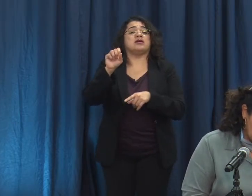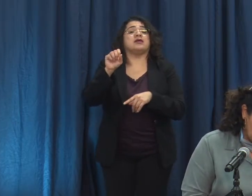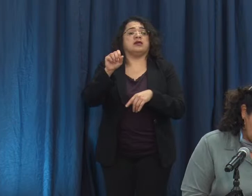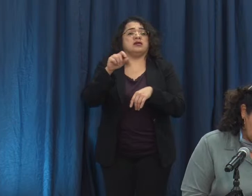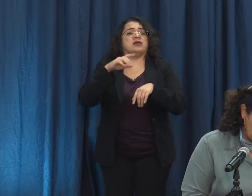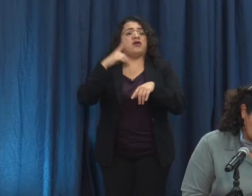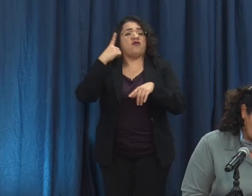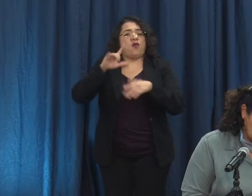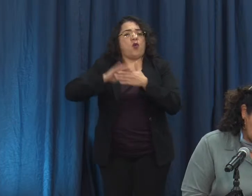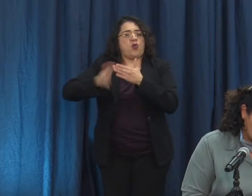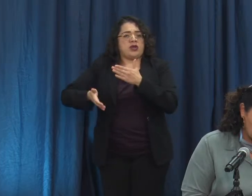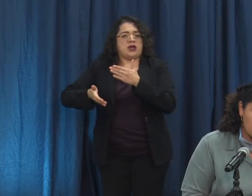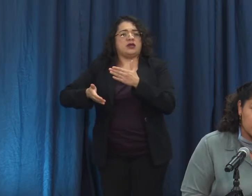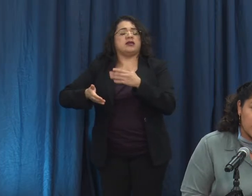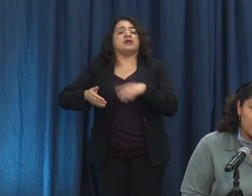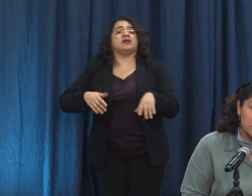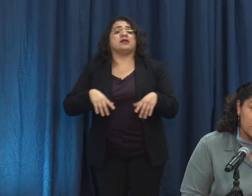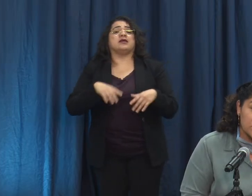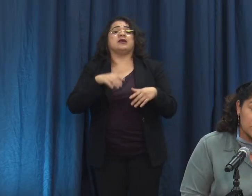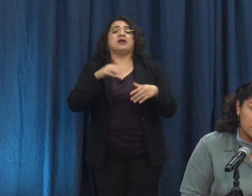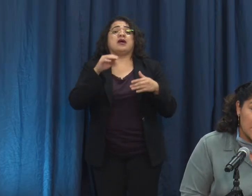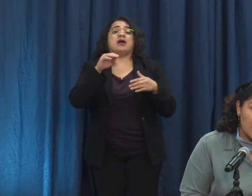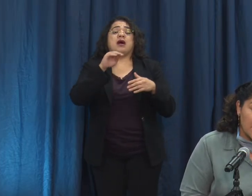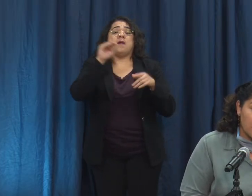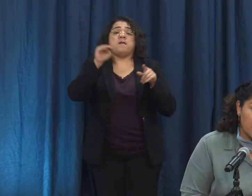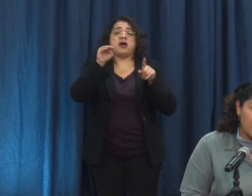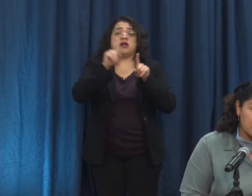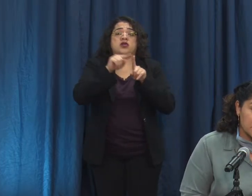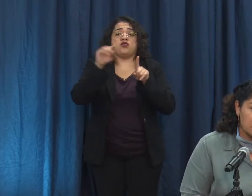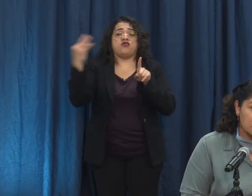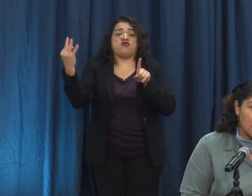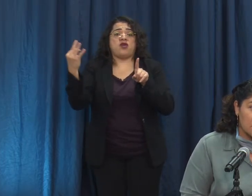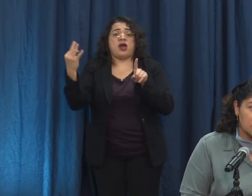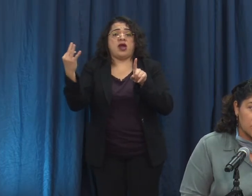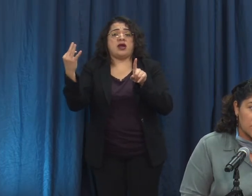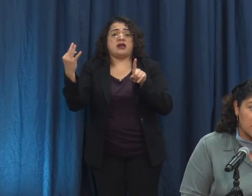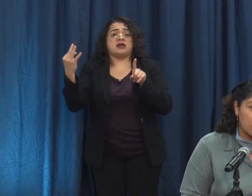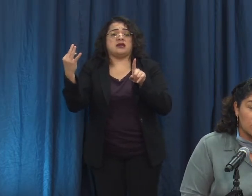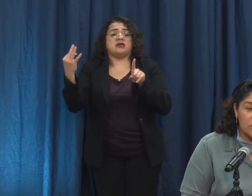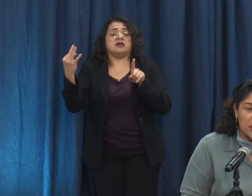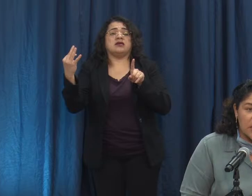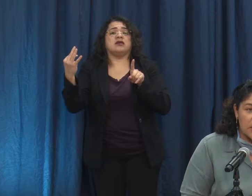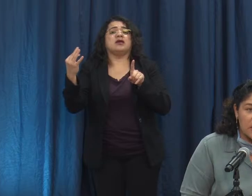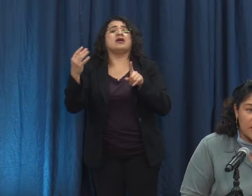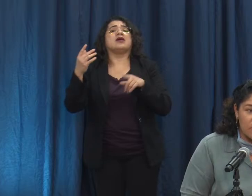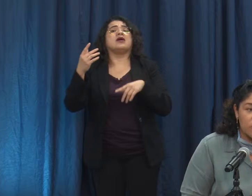semana este algunos de los nuevos sitios para previs son in Norte in Aladdin or